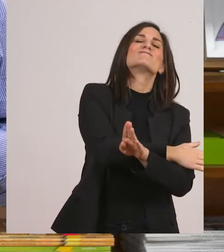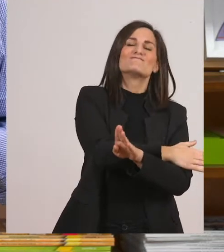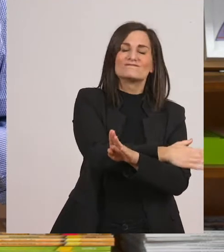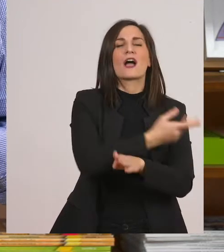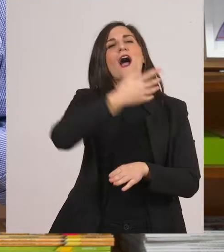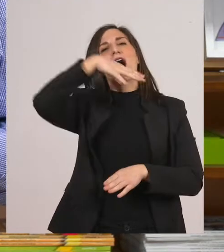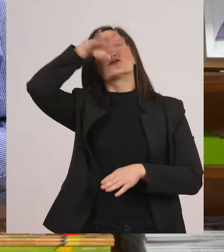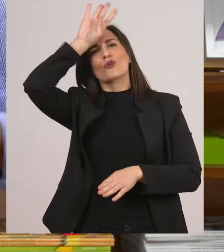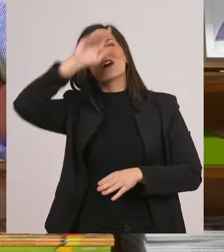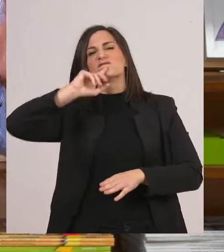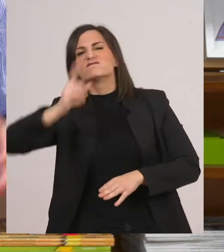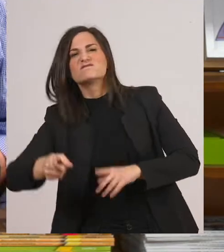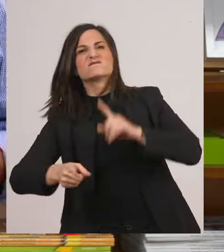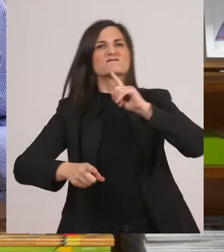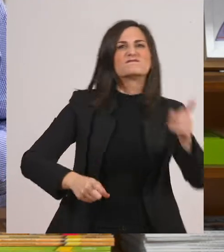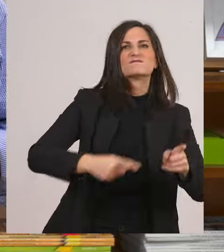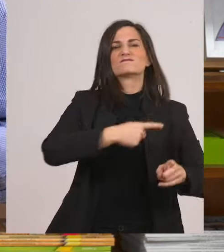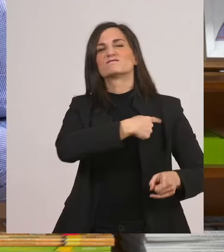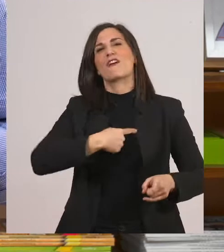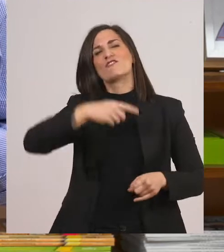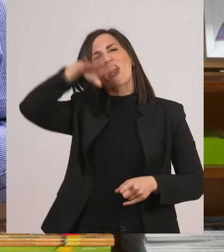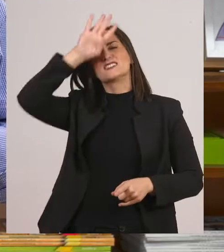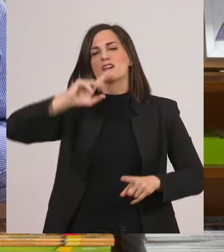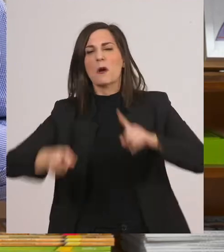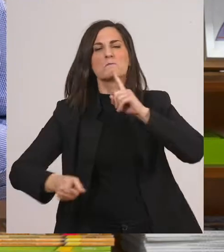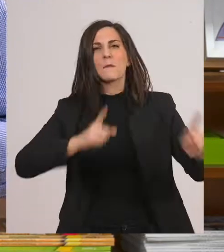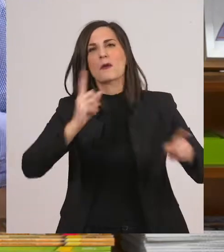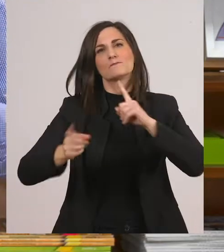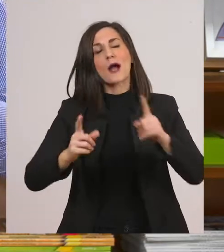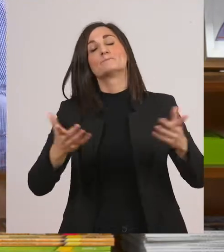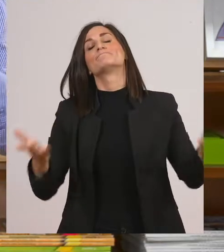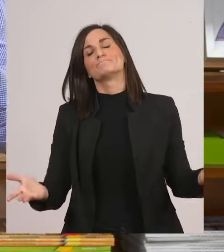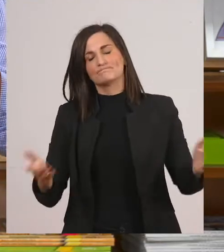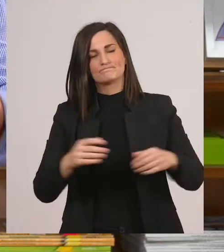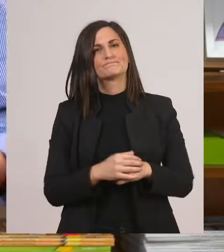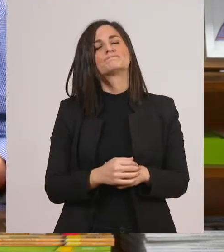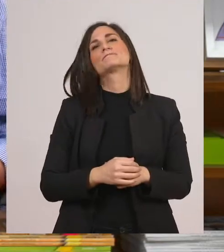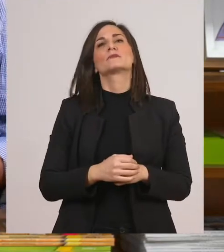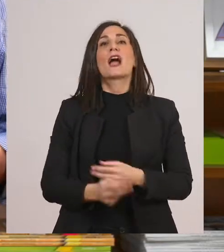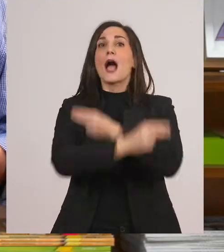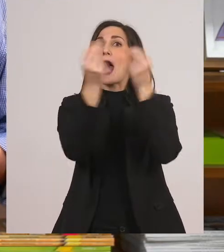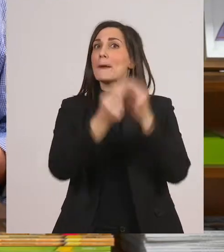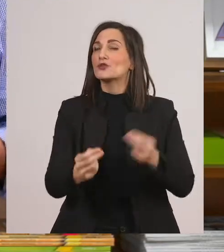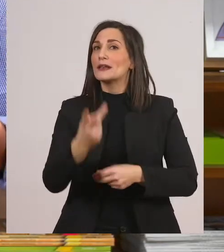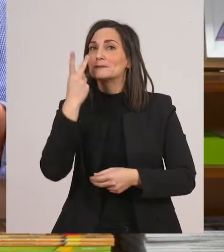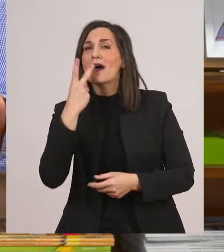ο αυτοκράτορας, ο βασιλιάς, γενικά ο ηγεμόνας. Άρα θα δούμε πώς και ο διάλογος χρειάζεται για...